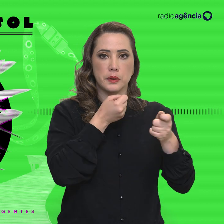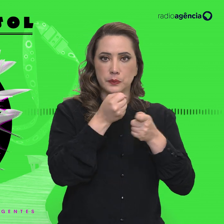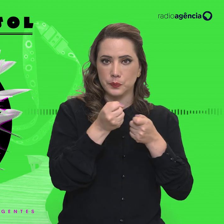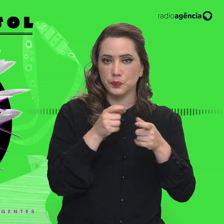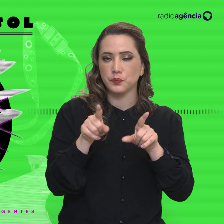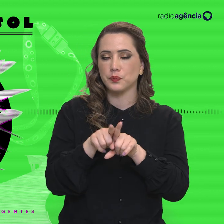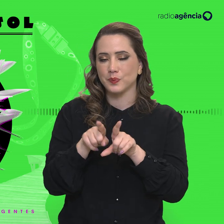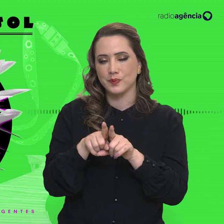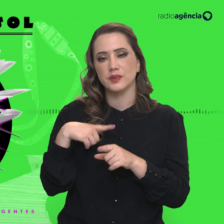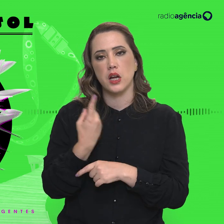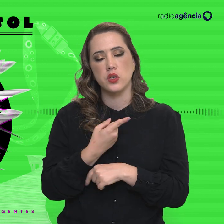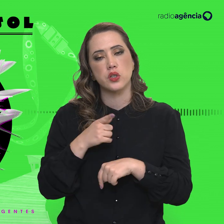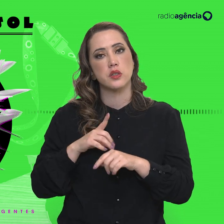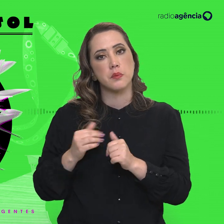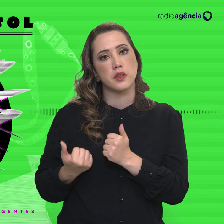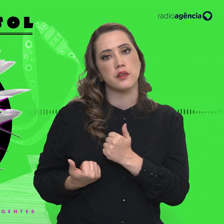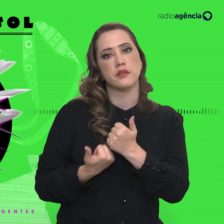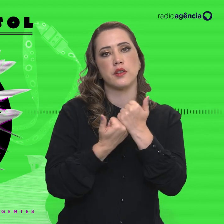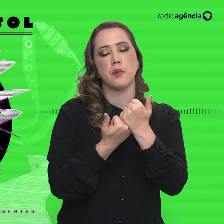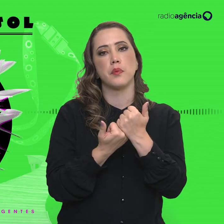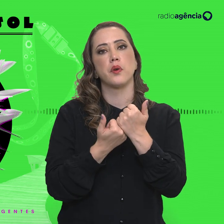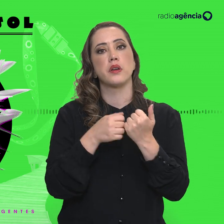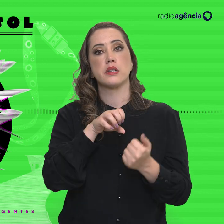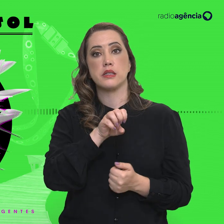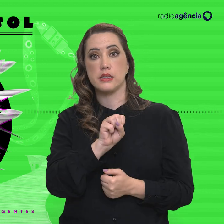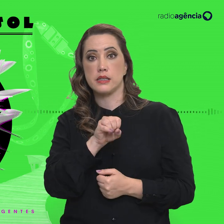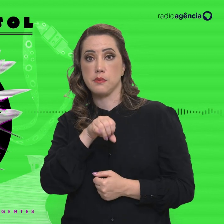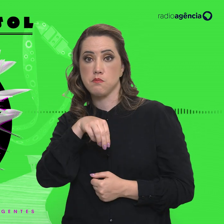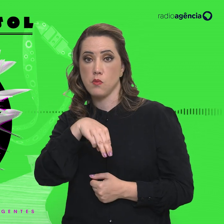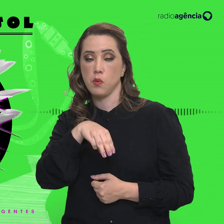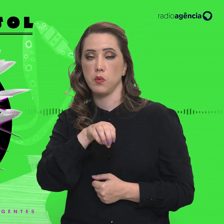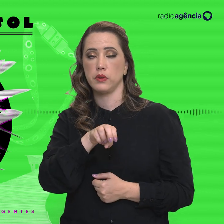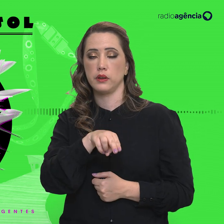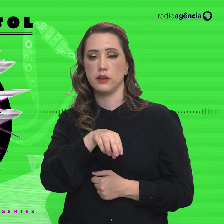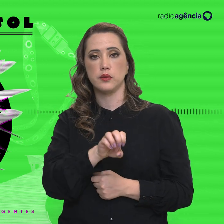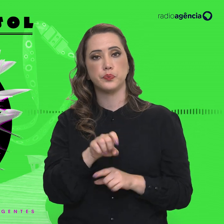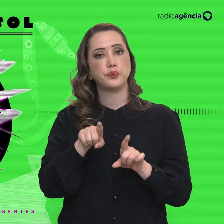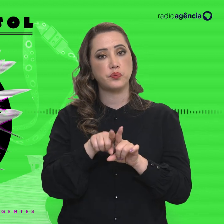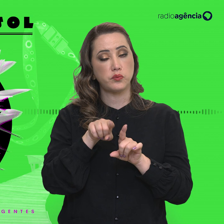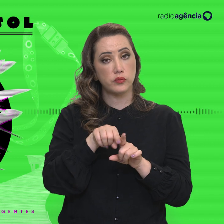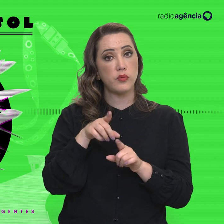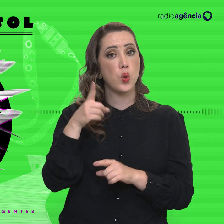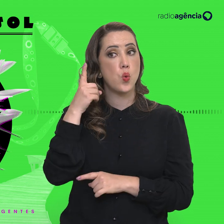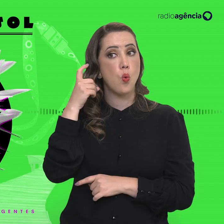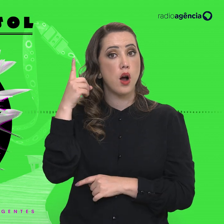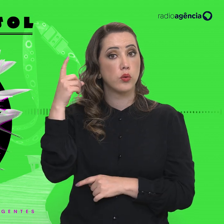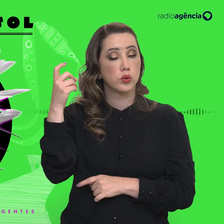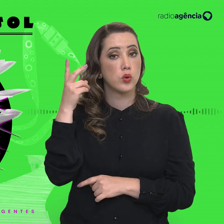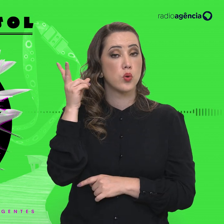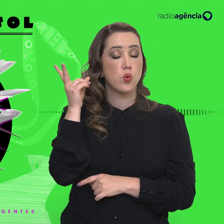A gente também contou com o apoio de produção da Simone Magalhães. [Patrícia] A sonoplastia e identidade sonora são de José Maria, o Pardal.